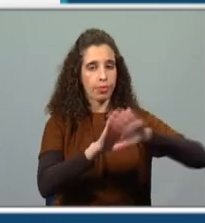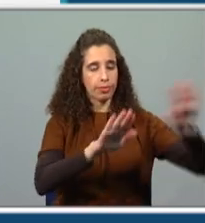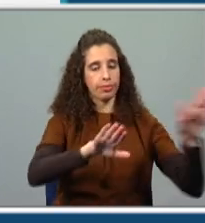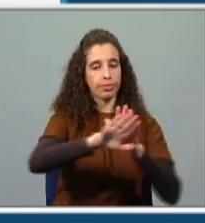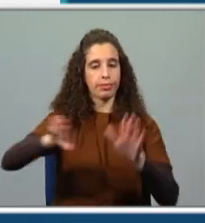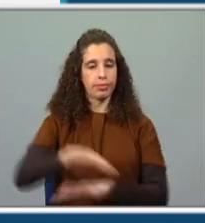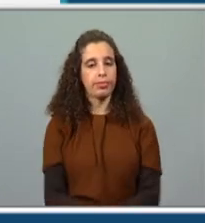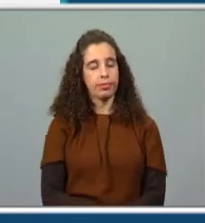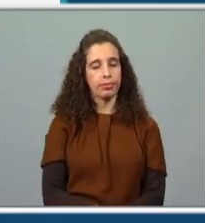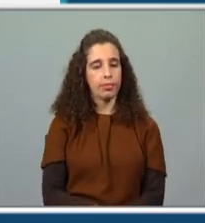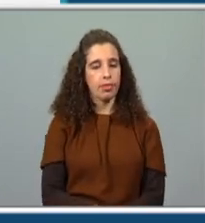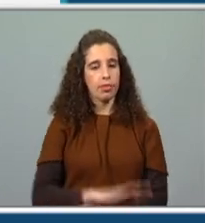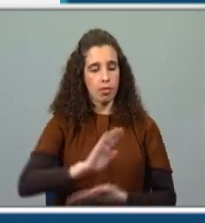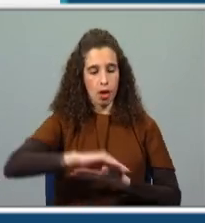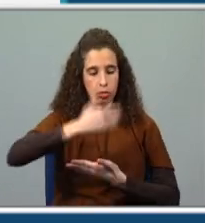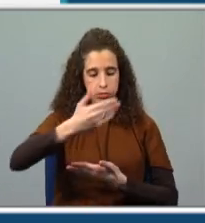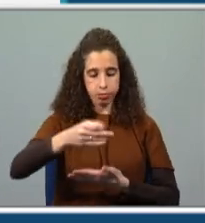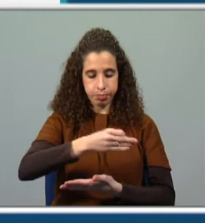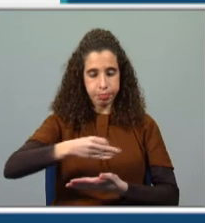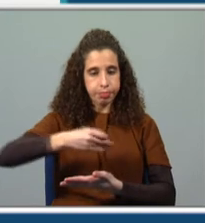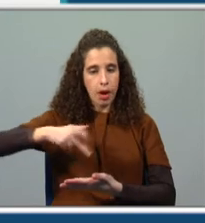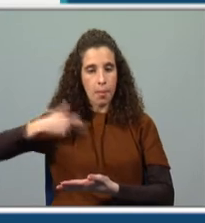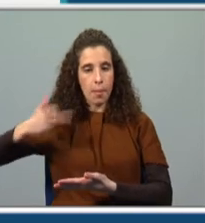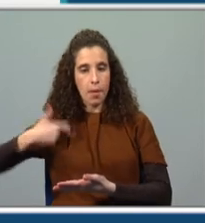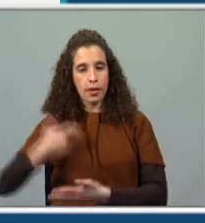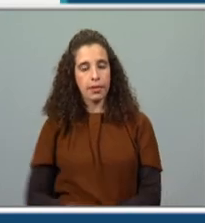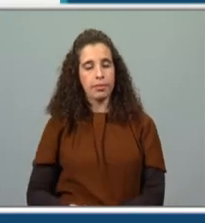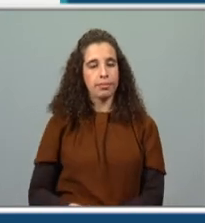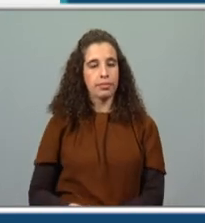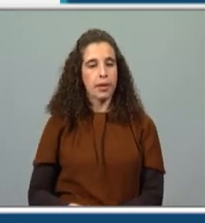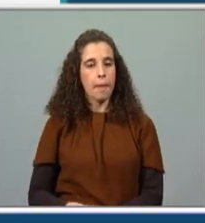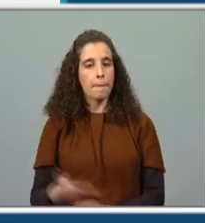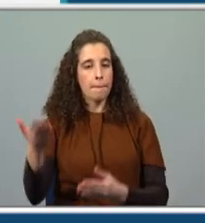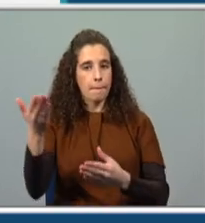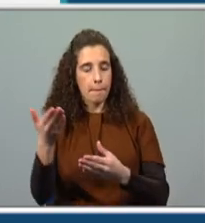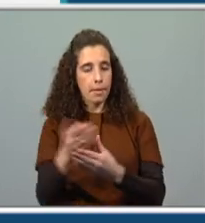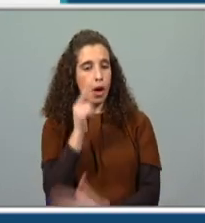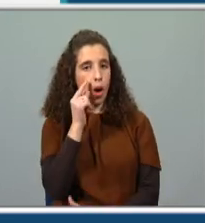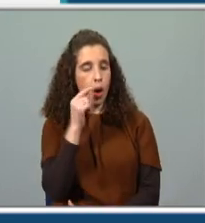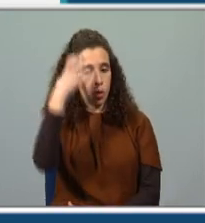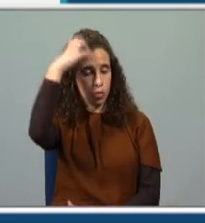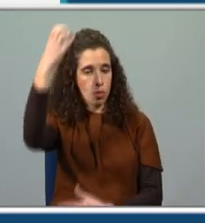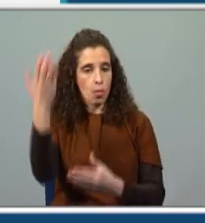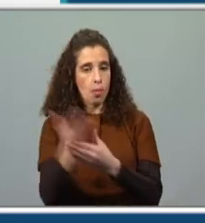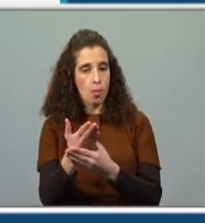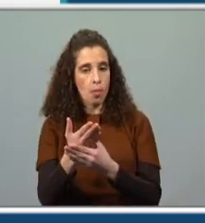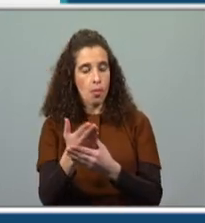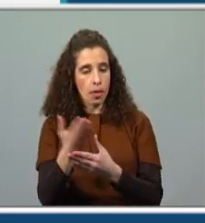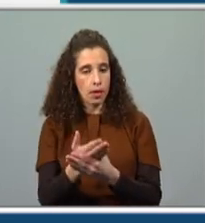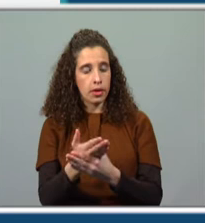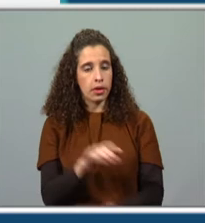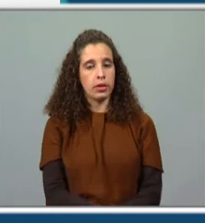a direita tesouro padeiro Rio e atenção este Rio é um you 正確的寶藏麵包師 Rio 和關注這個 Rio 是你